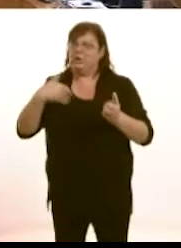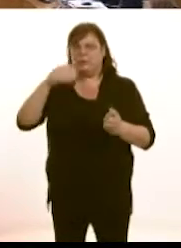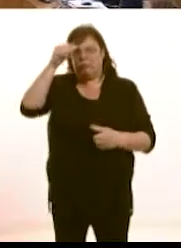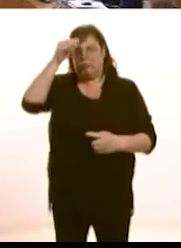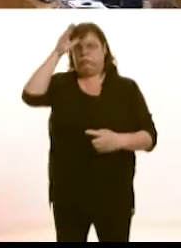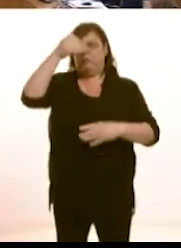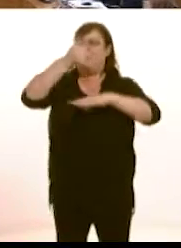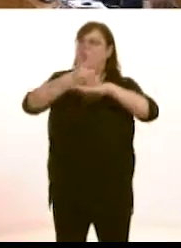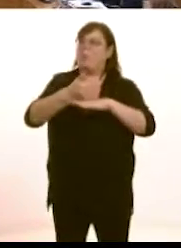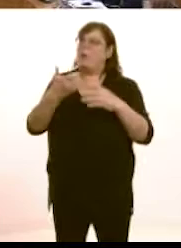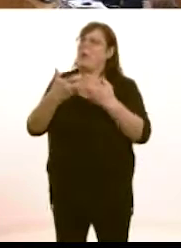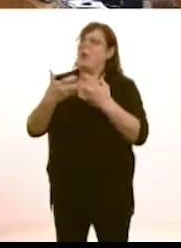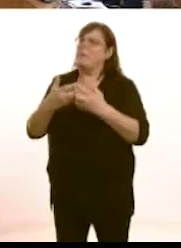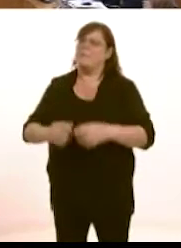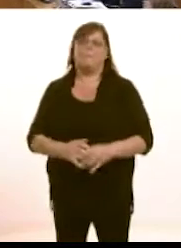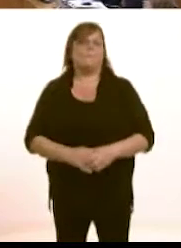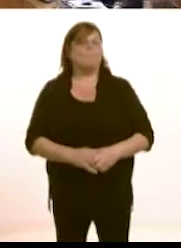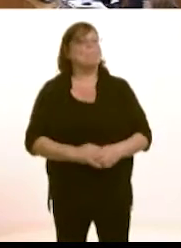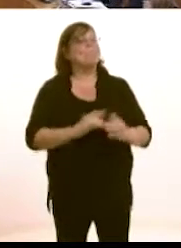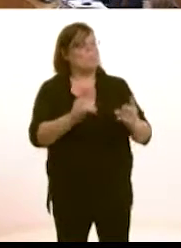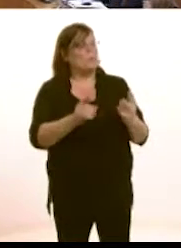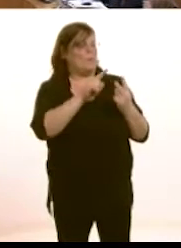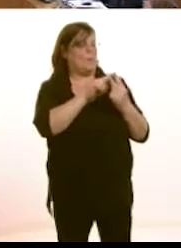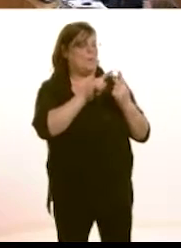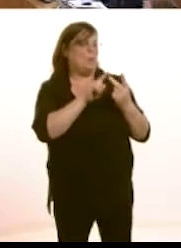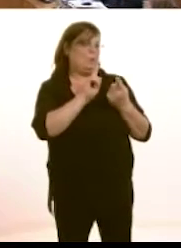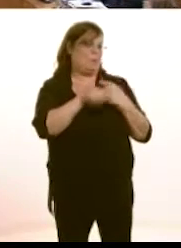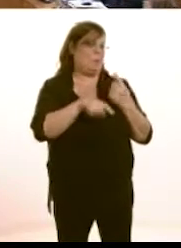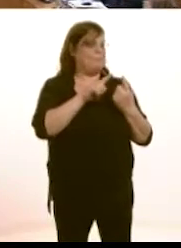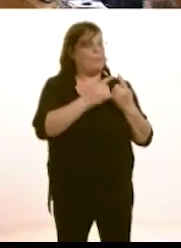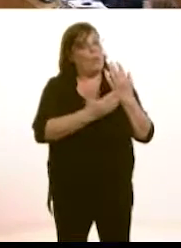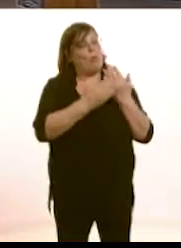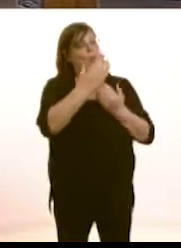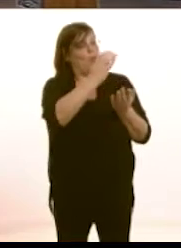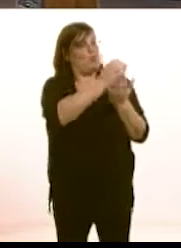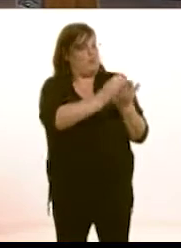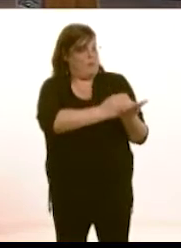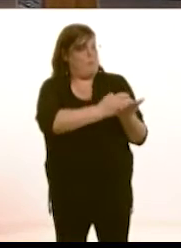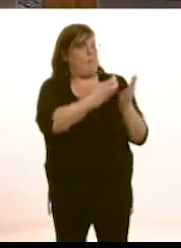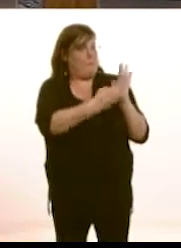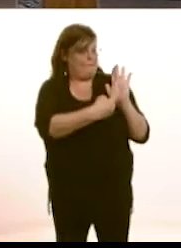Maeír cwricwlwm newydd yn rhoi cyfle i ni sicrhau bod yna amser nid dim ond i ddysgu ond hefyd i hyfforddi.